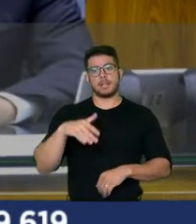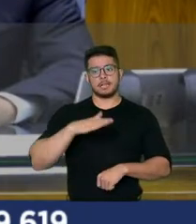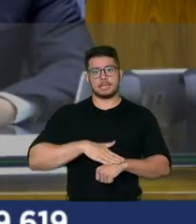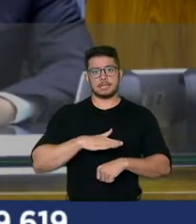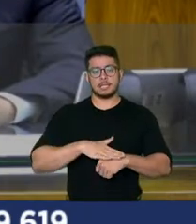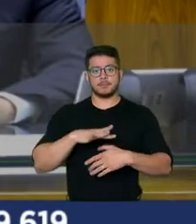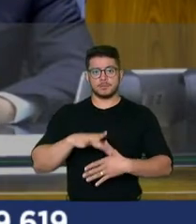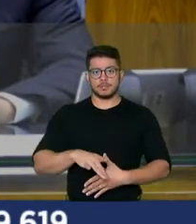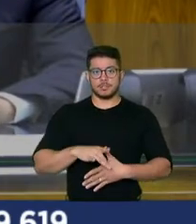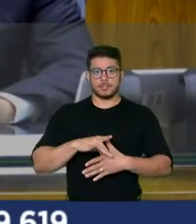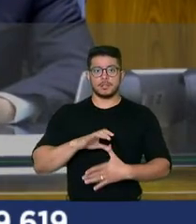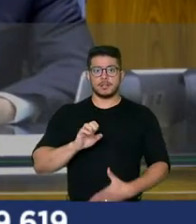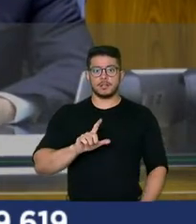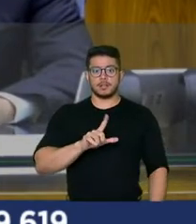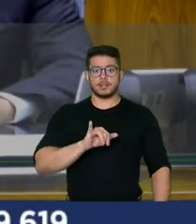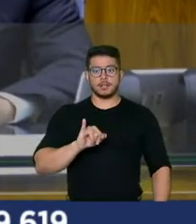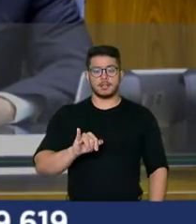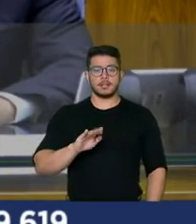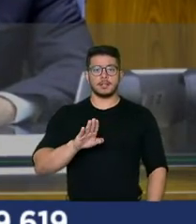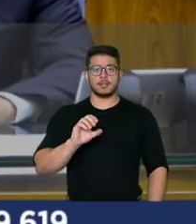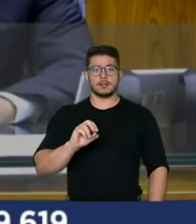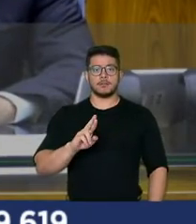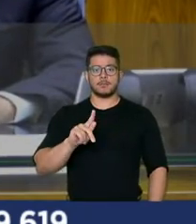DE LÍDER O DEPUTADO ELI BORGES, O TEMPO DE LÍDER O